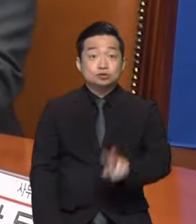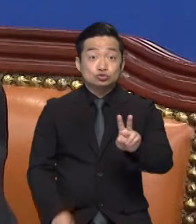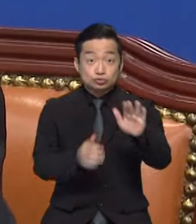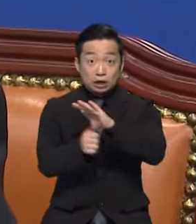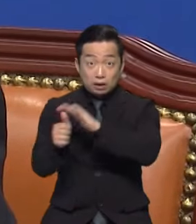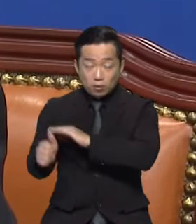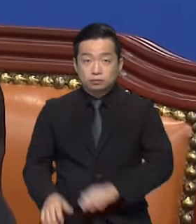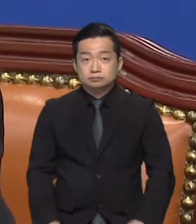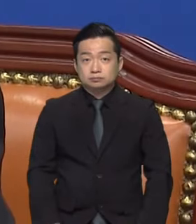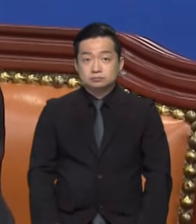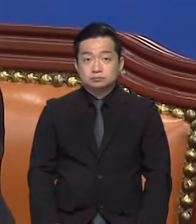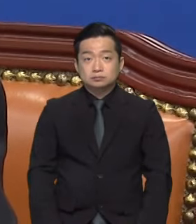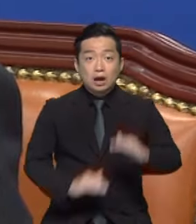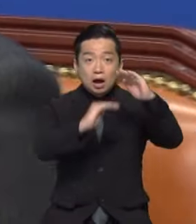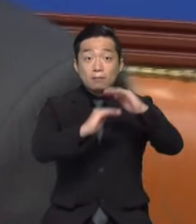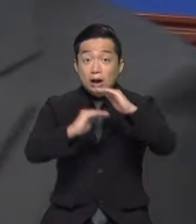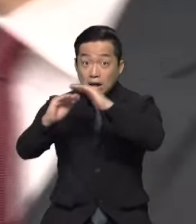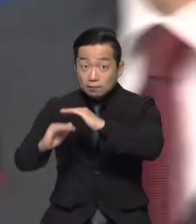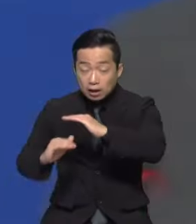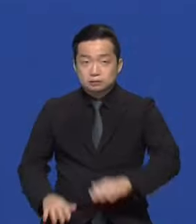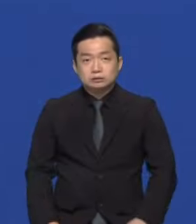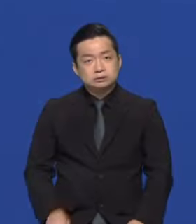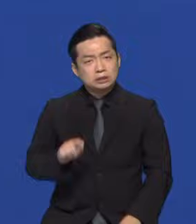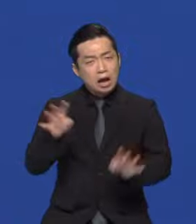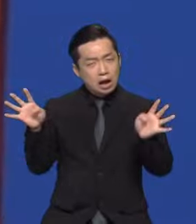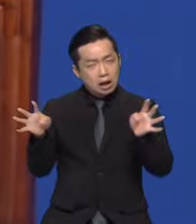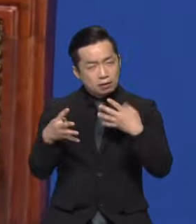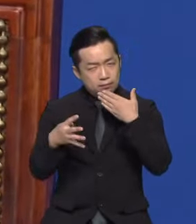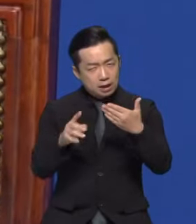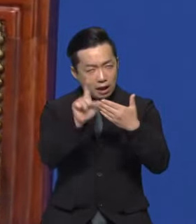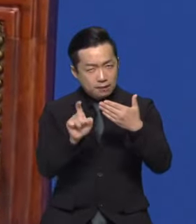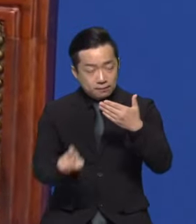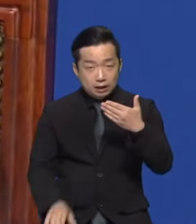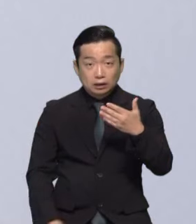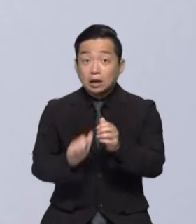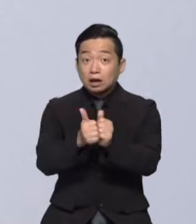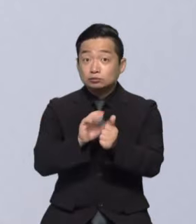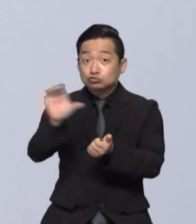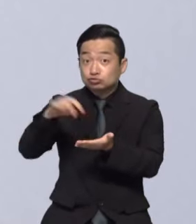관심은 두 대표가 쟁점 현안에 대해 어느 수준의 합의를 할지입니다. 금투세의 경우 한 대표는 최소한 내년